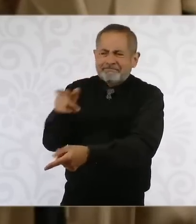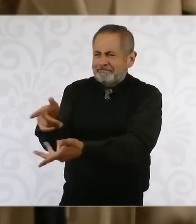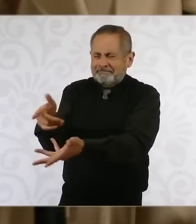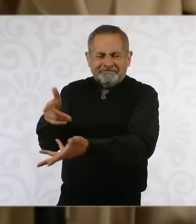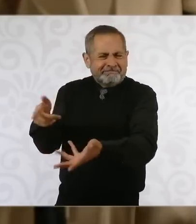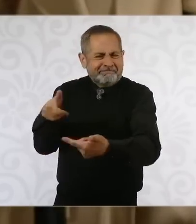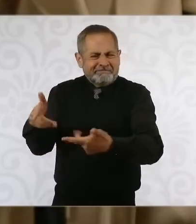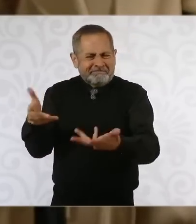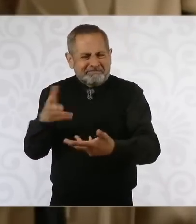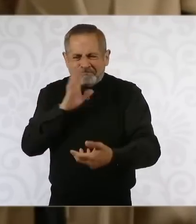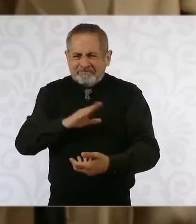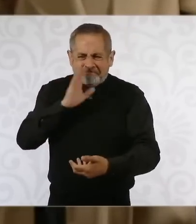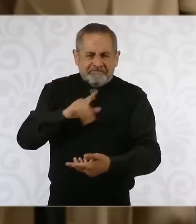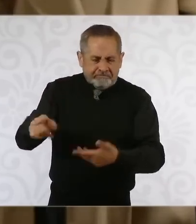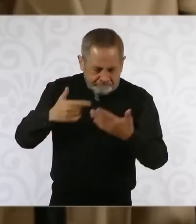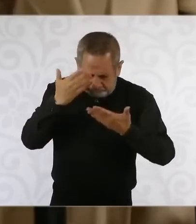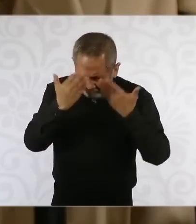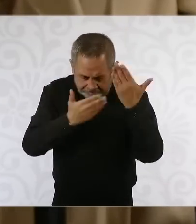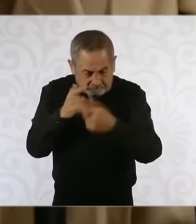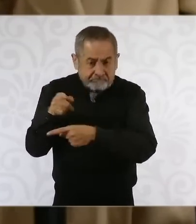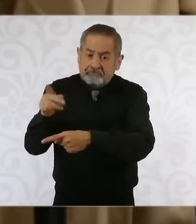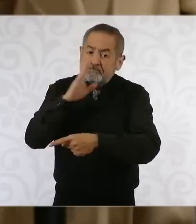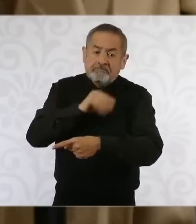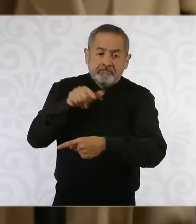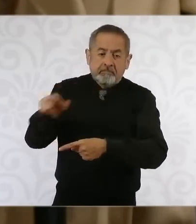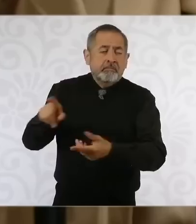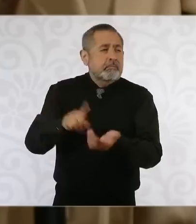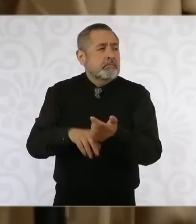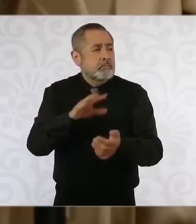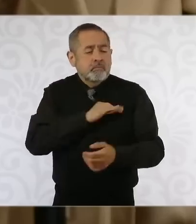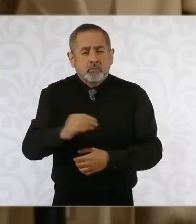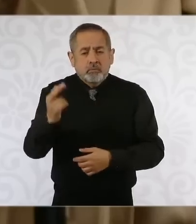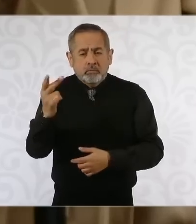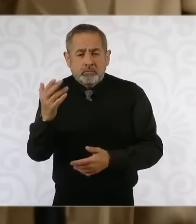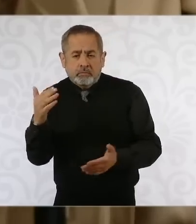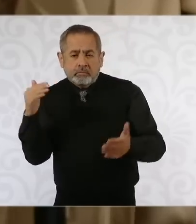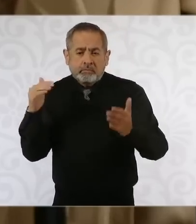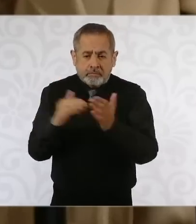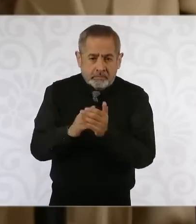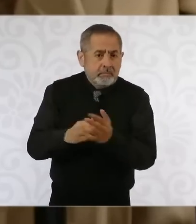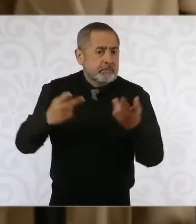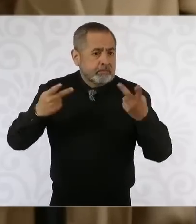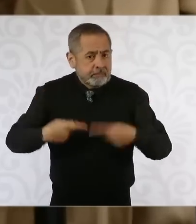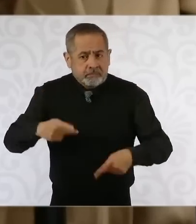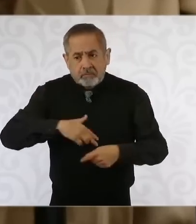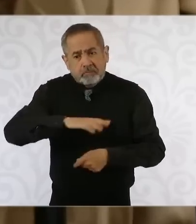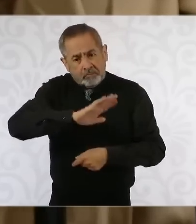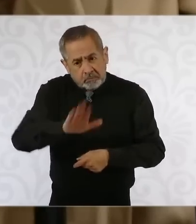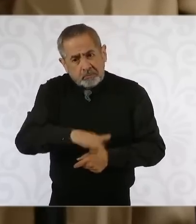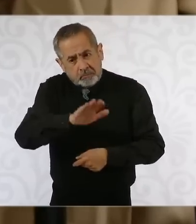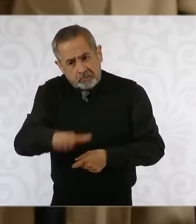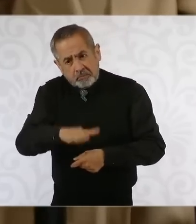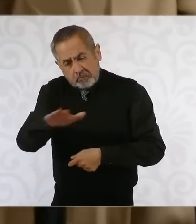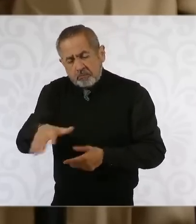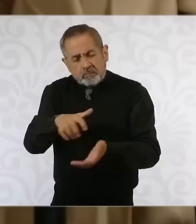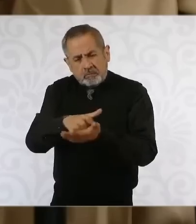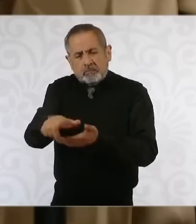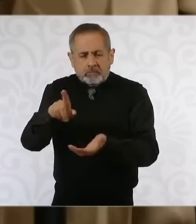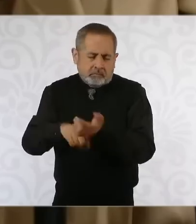números que estábamos revisando más de 25000 eh muertes a partir bueno durante más bien